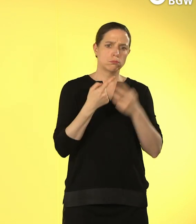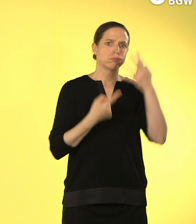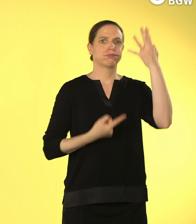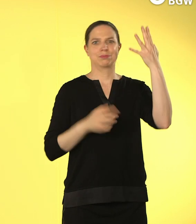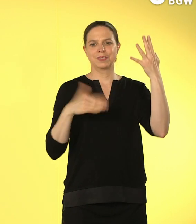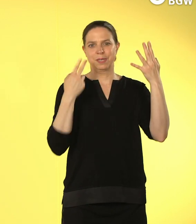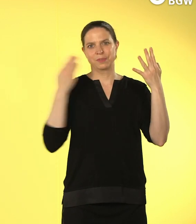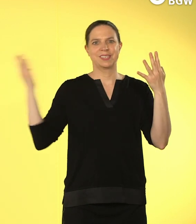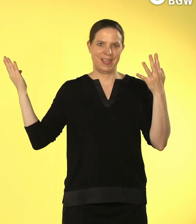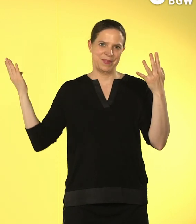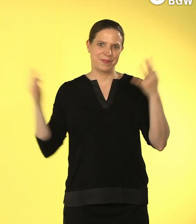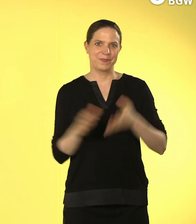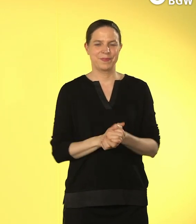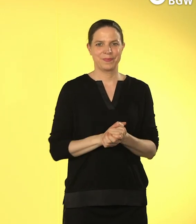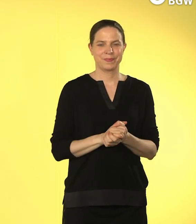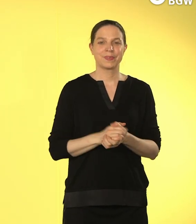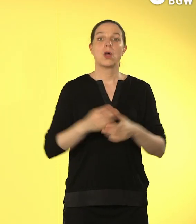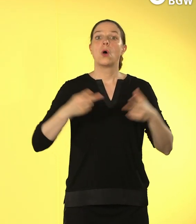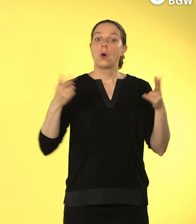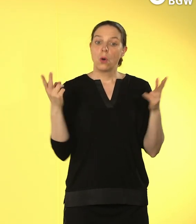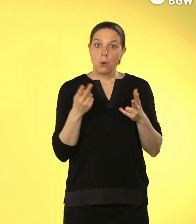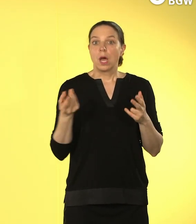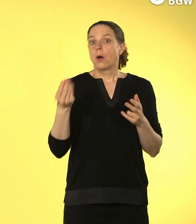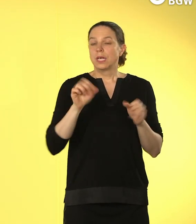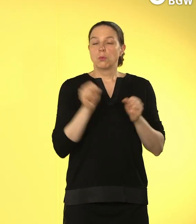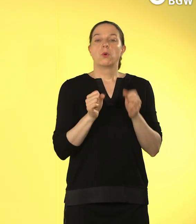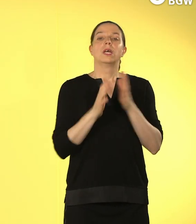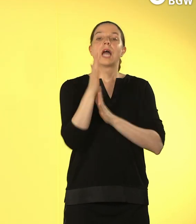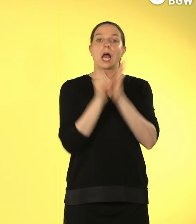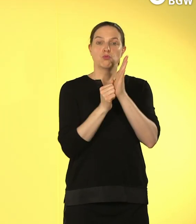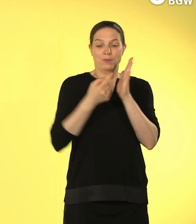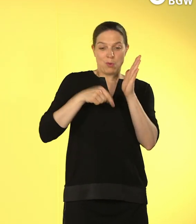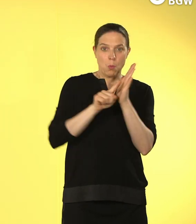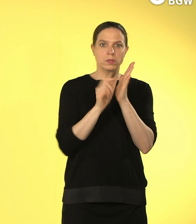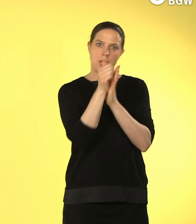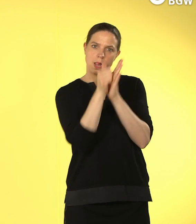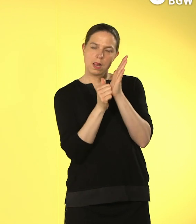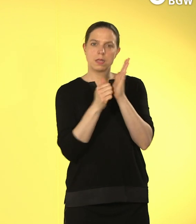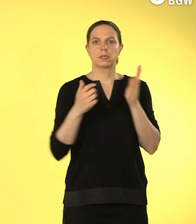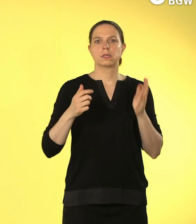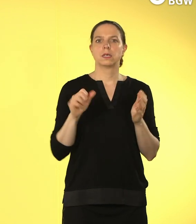Was man unterziehen kann bei Vollgummihandschuhen